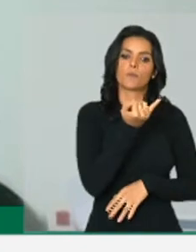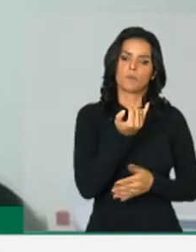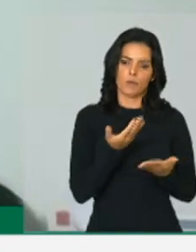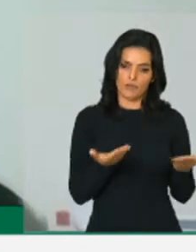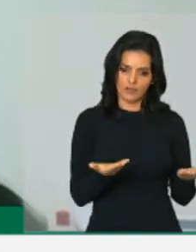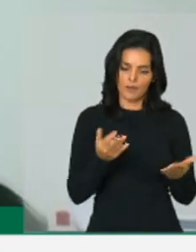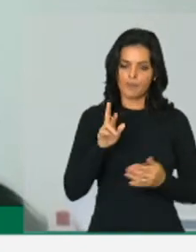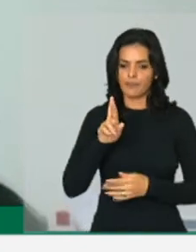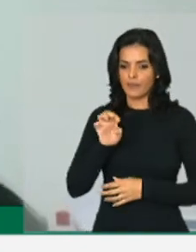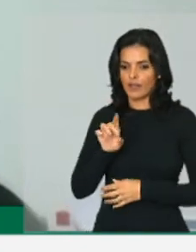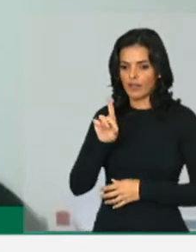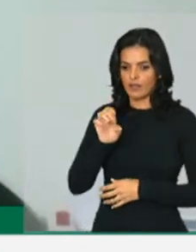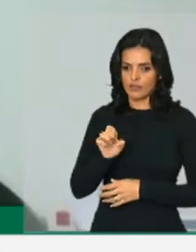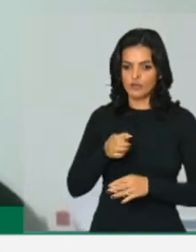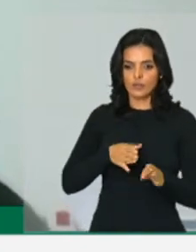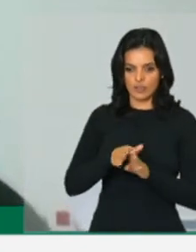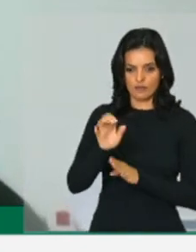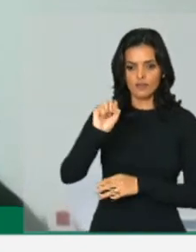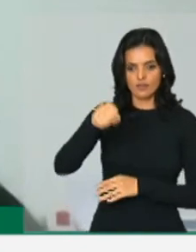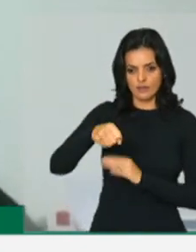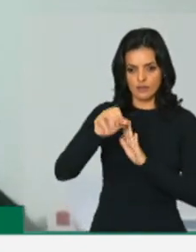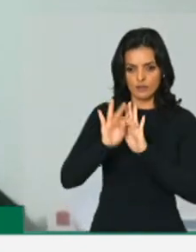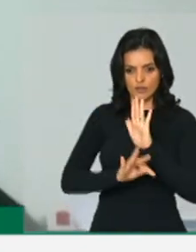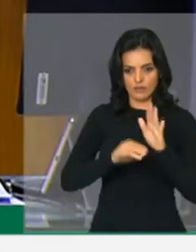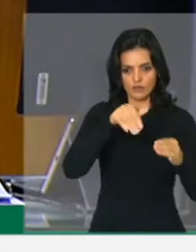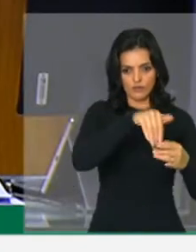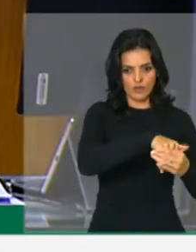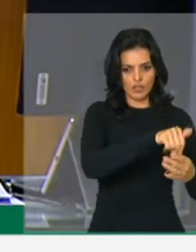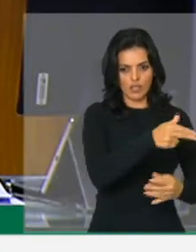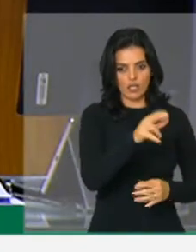PRESIDENTE... PRESIDENTE A MINORIA, POSSO USAR A PALAVRA. [PRESIDENTE]: PODE